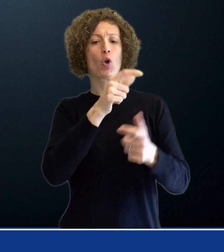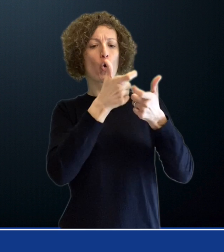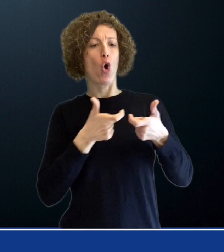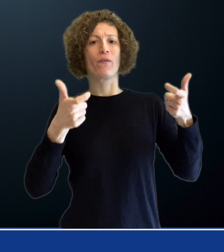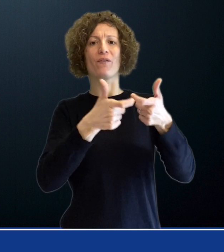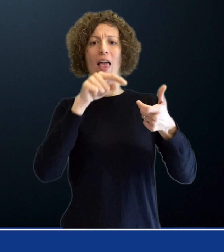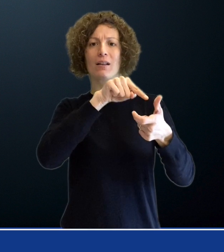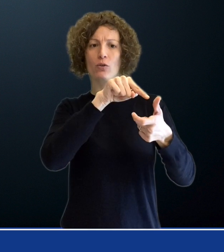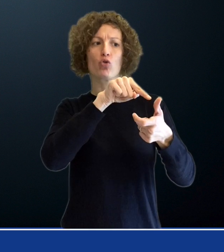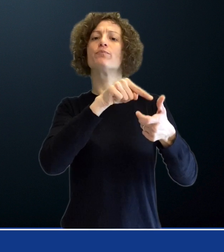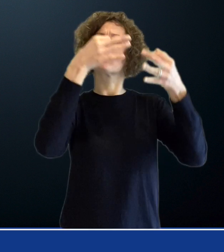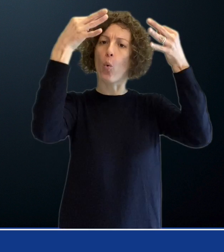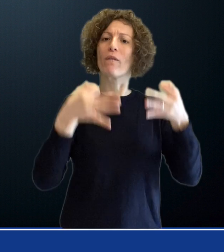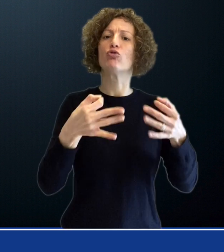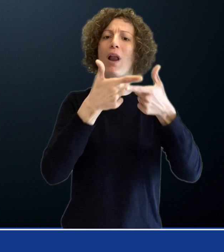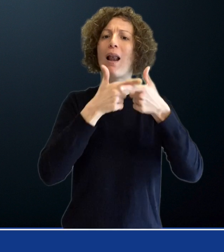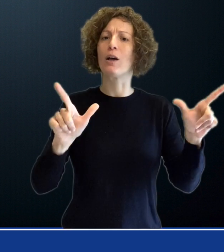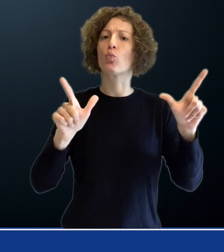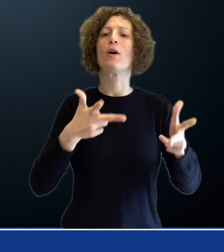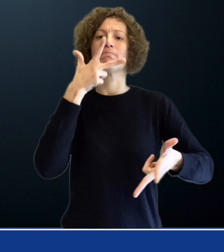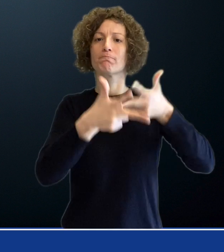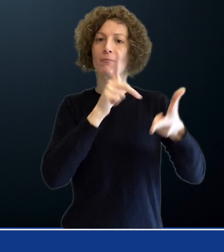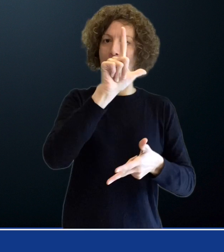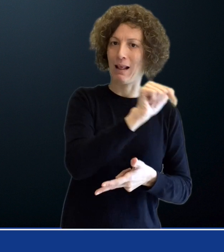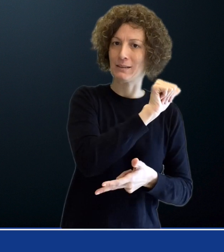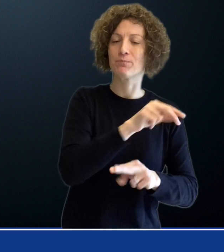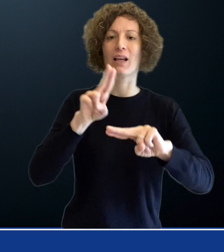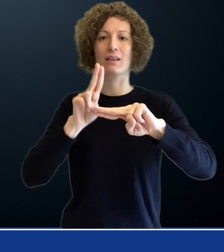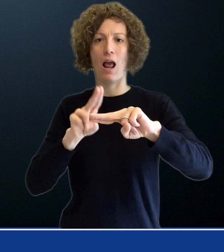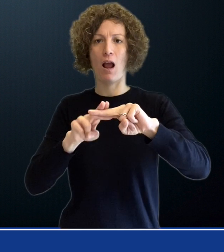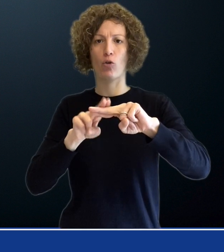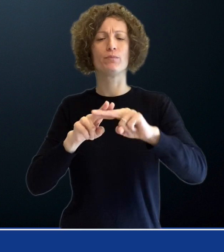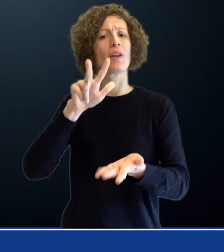Lingue ufficiali del convegno: Lingua dei SegniItaliana (LIS) - Italiano